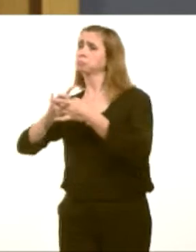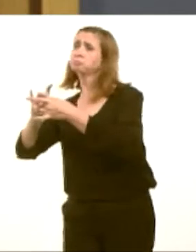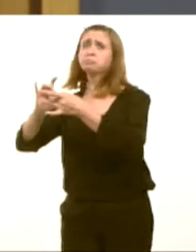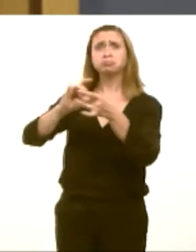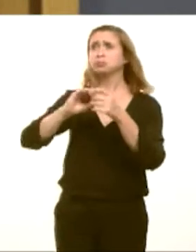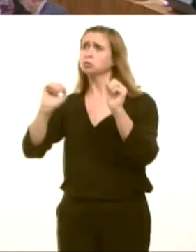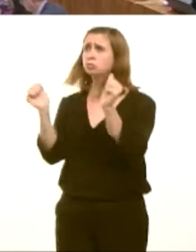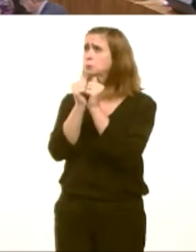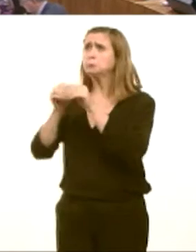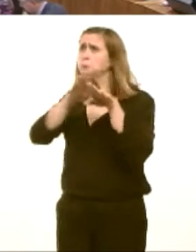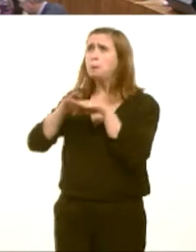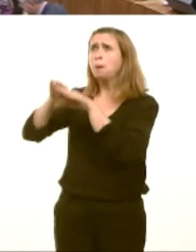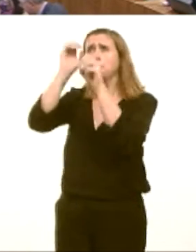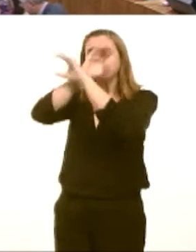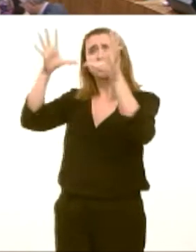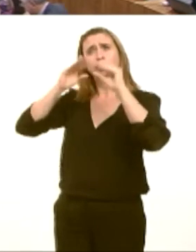gweledigaeth gyt˚n ar gyfer dysgu Cymraeg i oedolion?